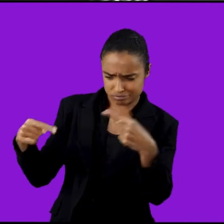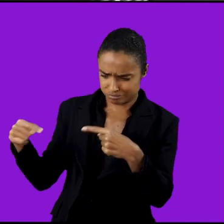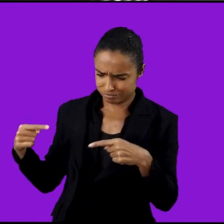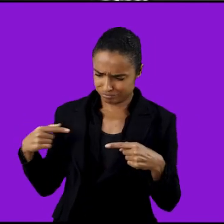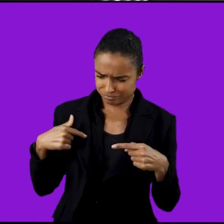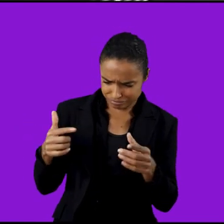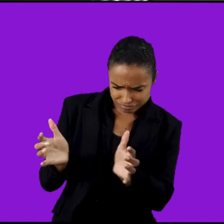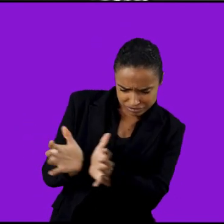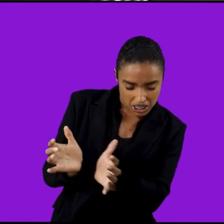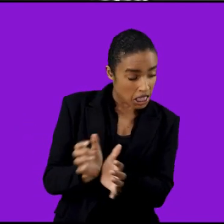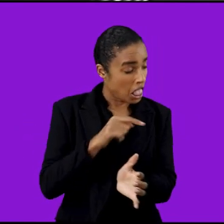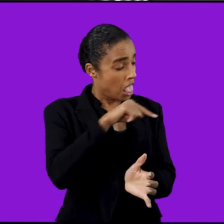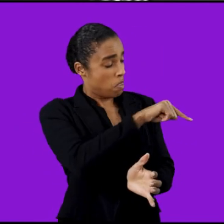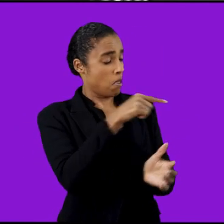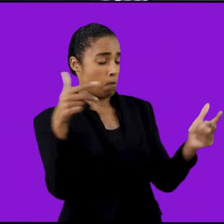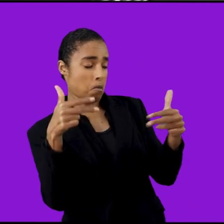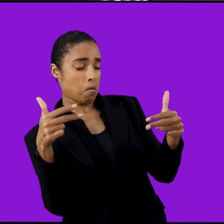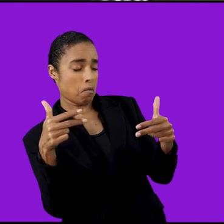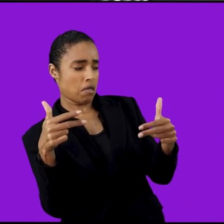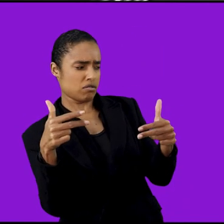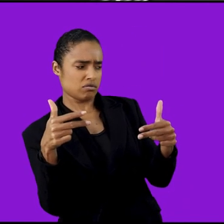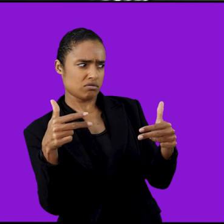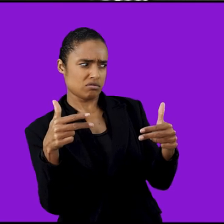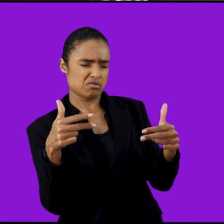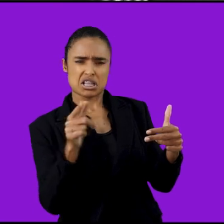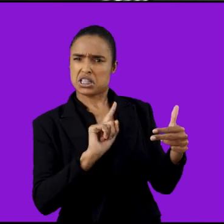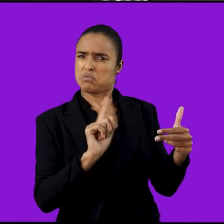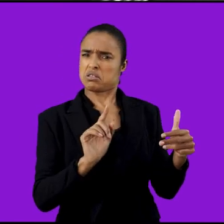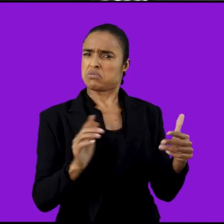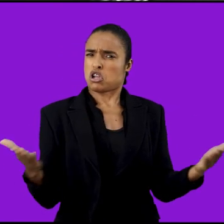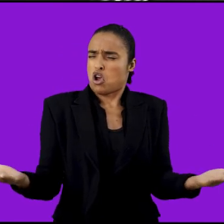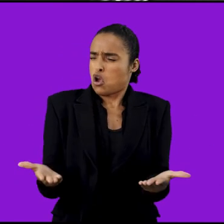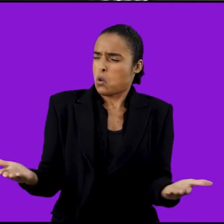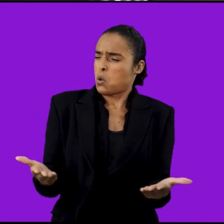falando “Não, isso aí não é Rap”. Pras coisas mais recentes principalmente a